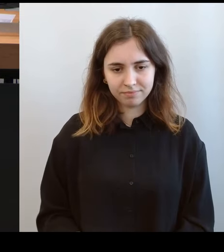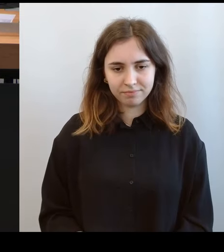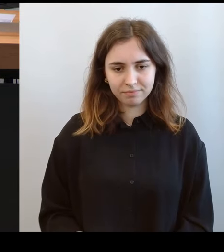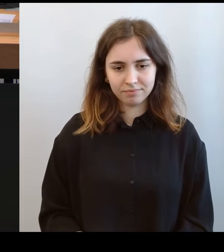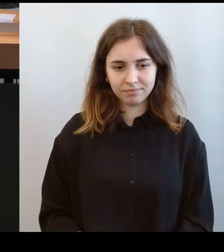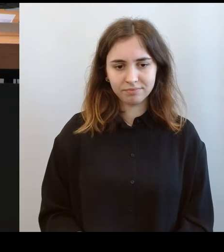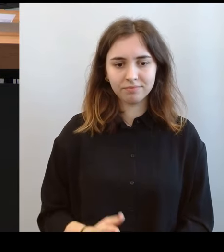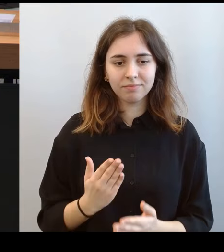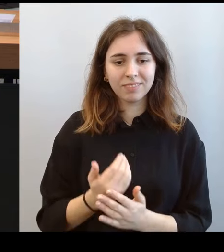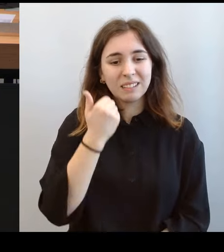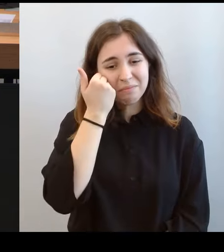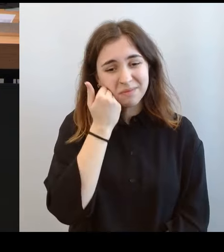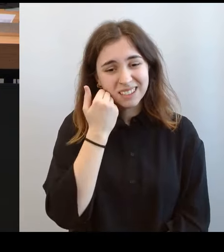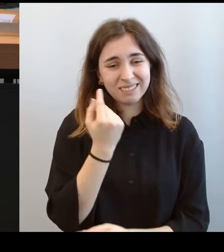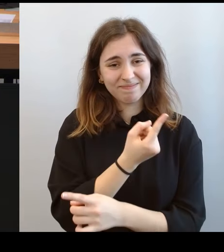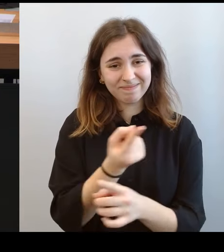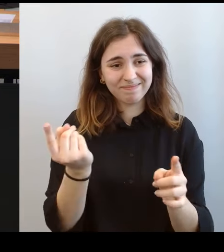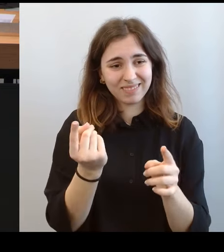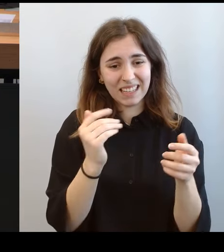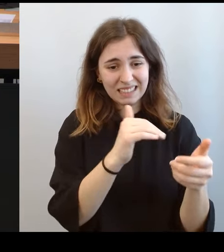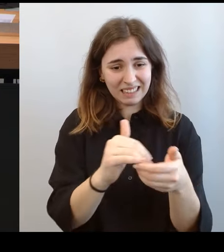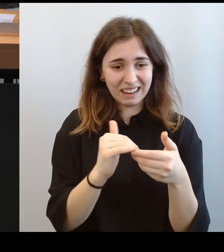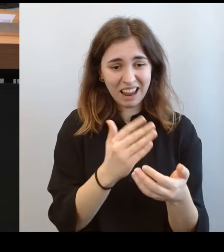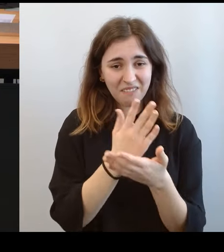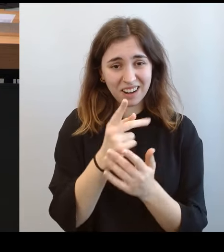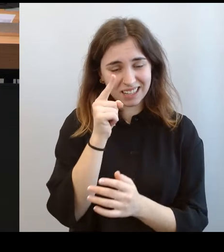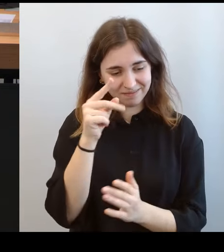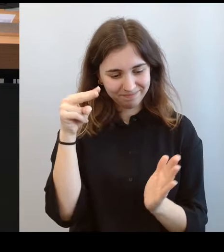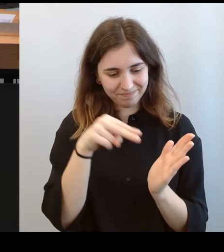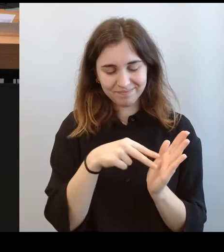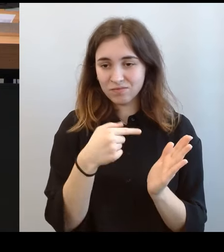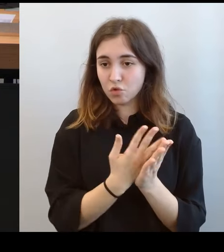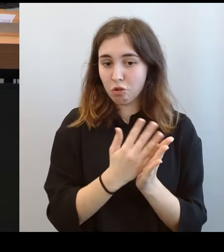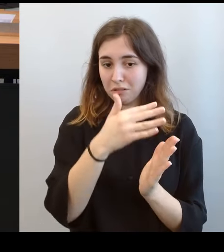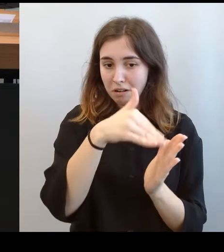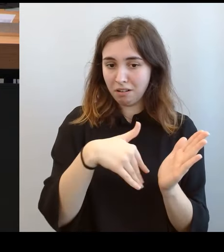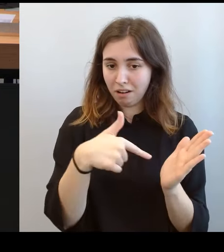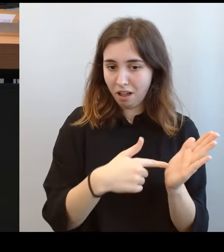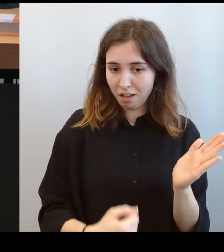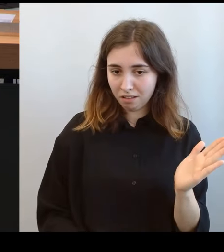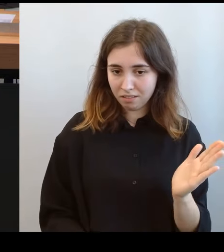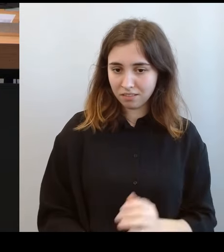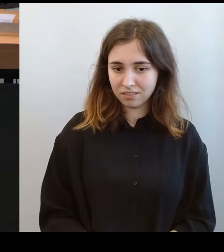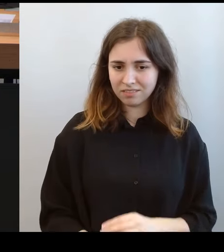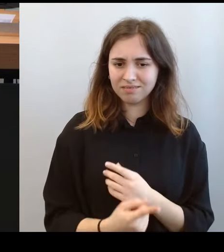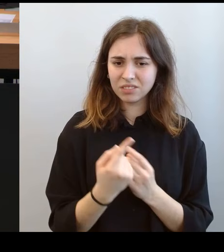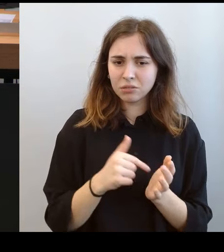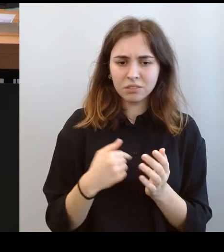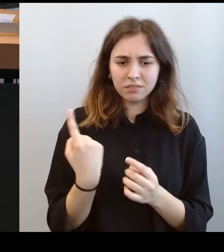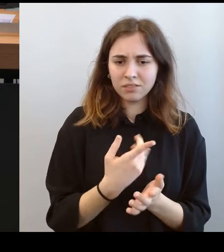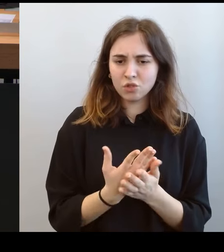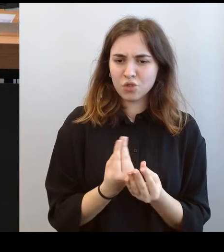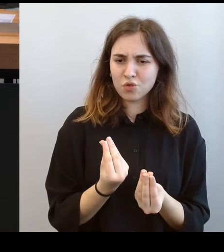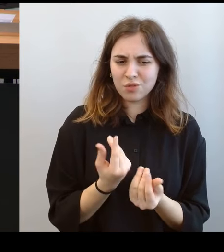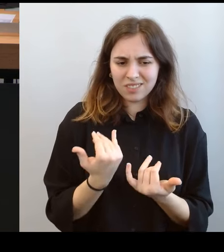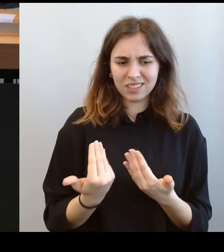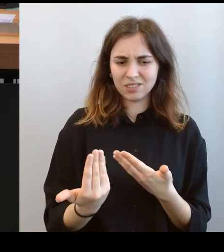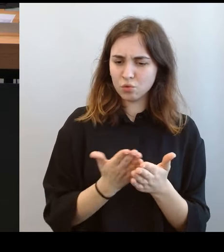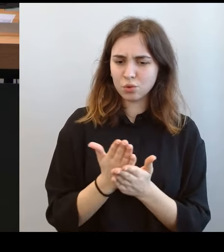da mal hinzusehen. Denn das Störgefühl, dass es irgendwo so und woanders so geregelt sei, das darf natürlich nicht existieren. Die Tendenz in